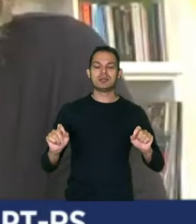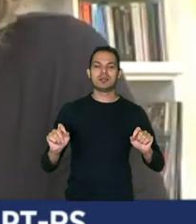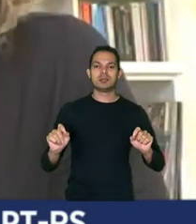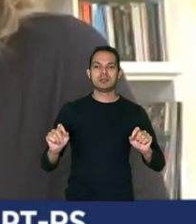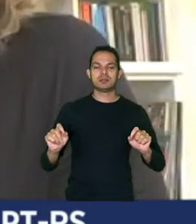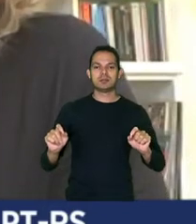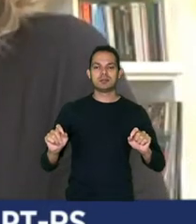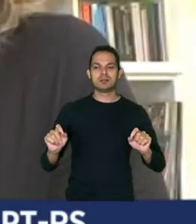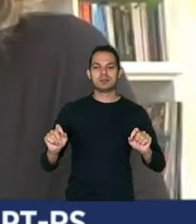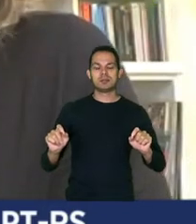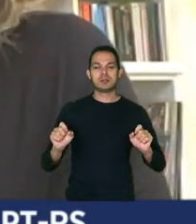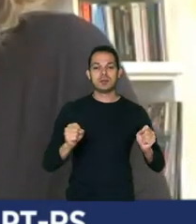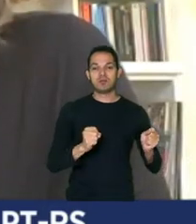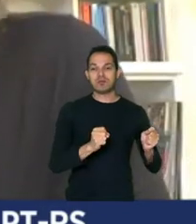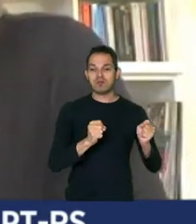POVOS. ESSA REGIÃO TEM SIDO